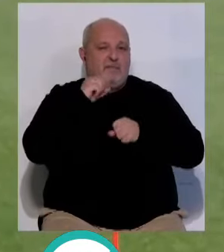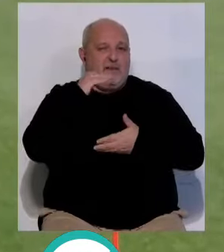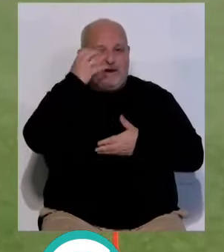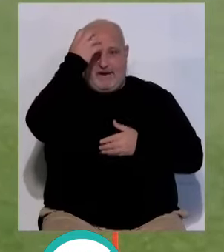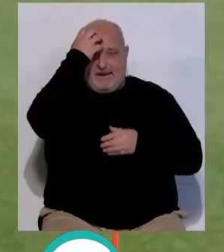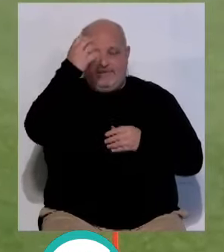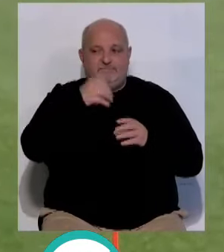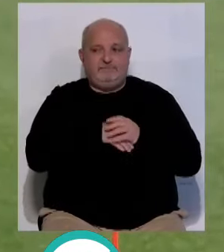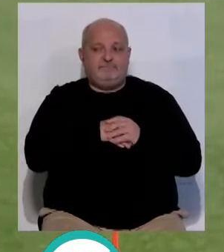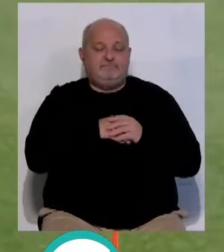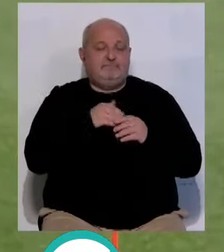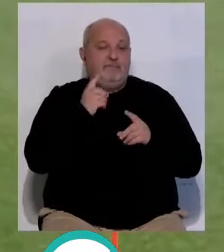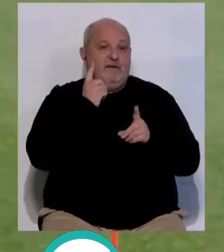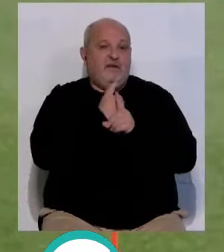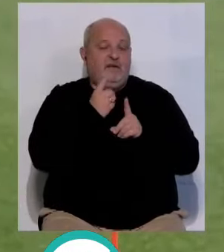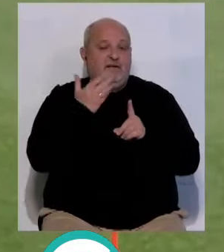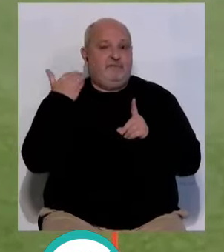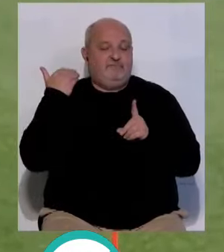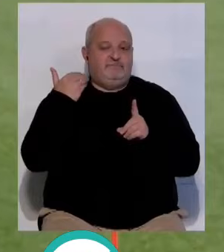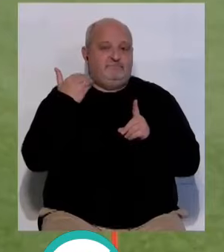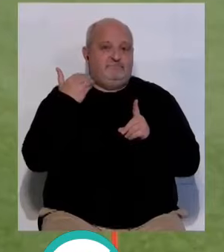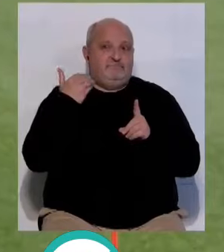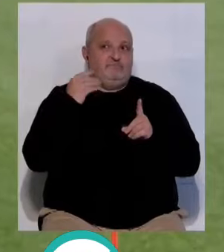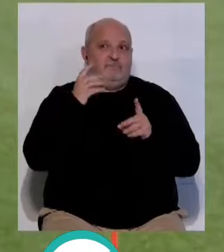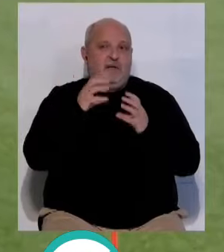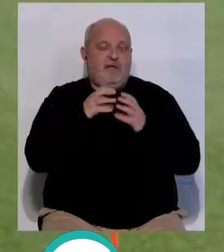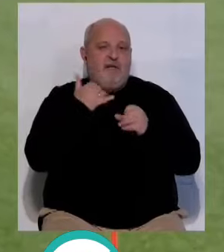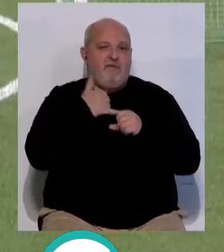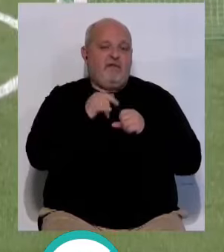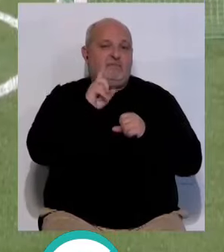Rey y iba a jugar este enfrentamiento frente al conjunto nazarí y posteriormente otra vez se iban